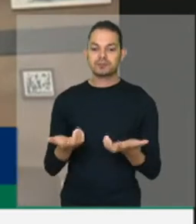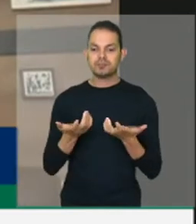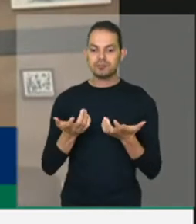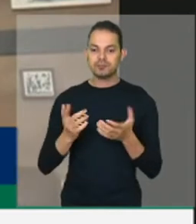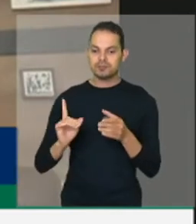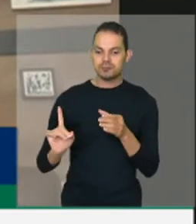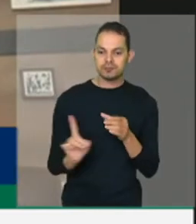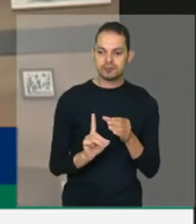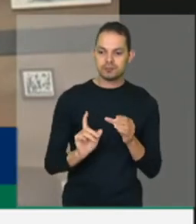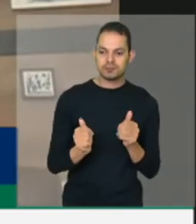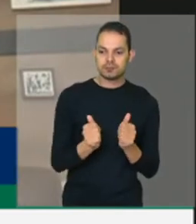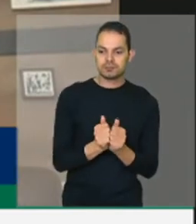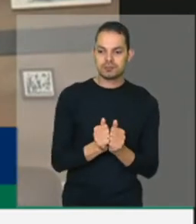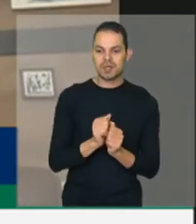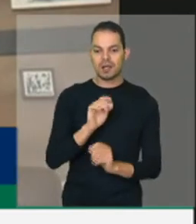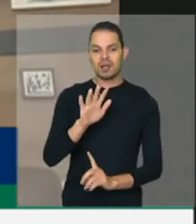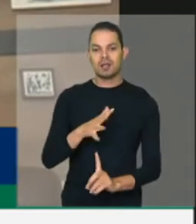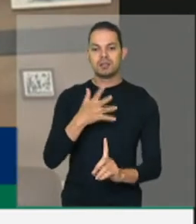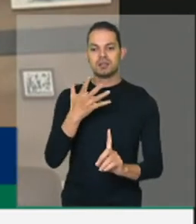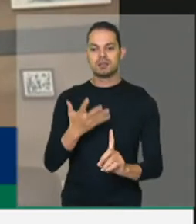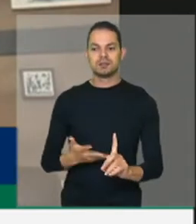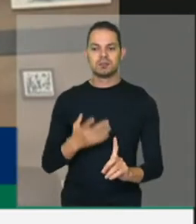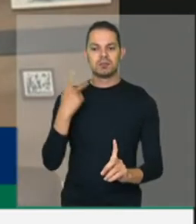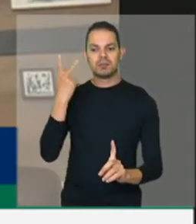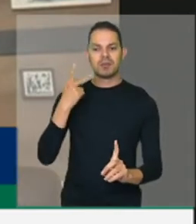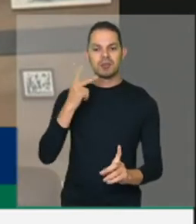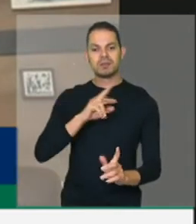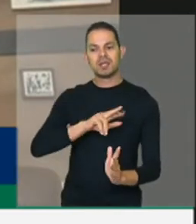CEARÁ, EU QUERO ALÉM DE ASSOCIAR A JUSTAS HOMENAGENS VÁRIOS PARLAMENTARES FIZERAM AO DIA MUNDIAL DA SAÚDE